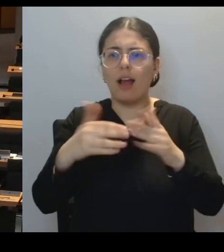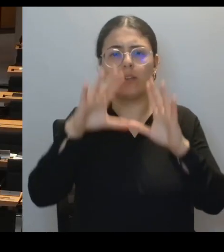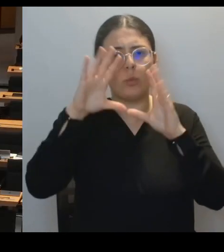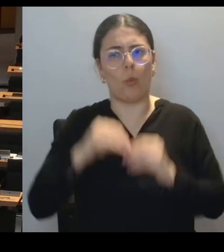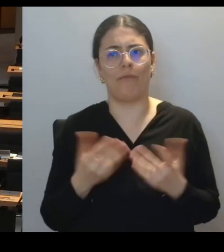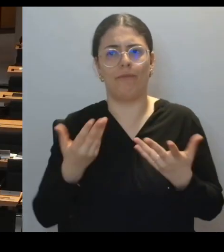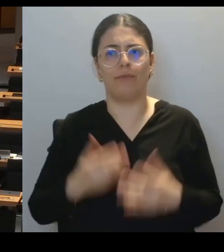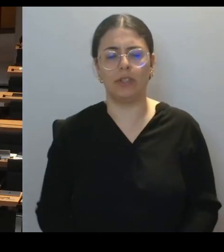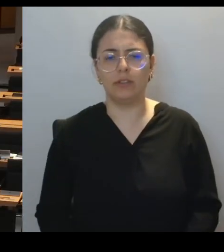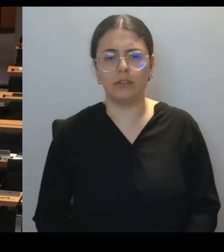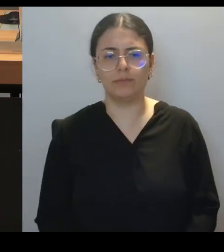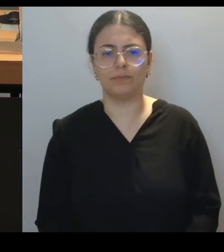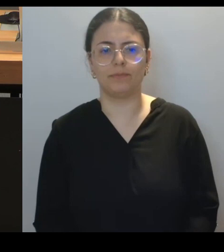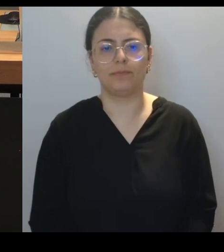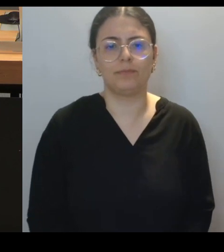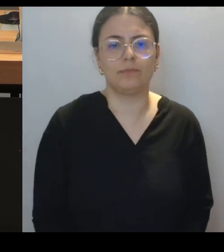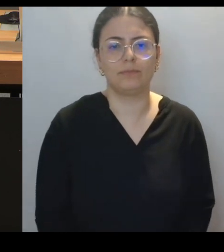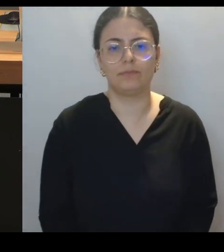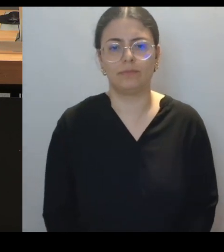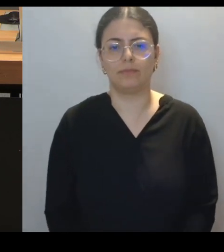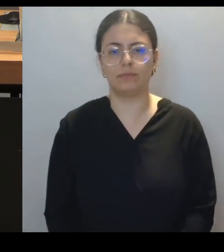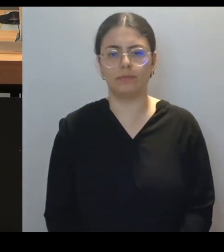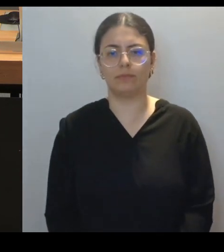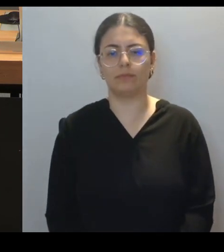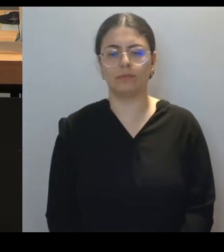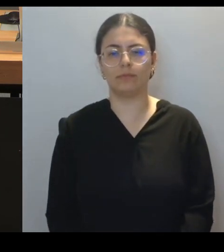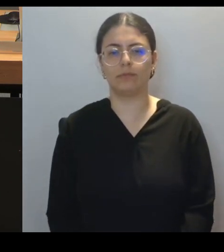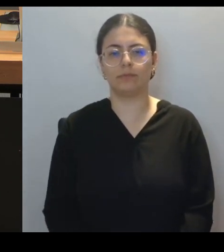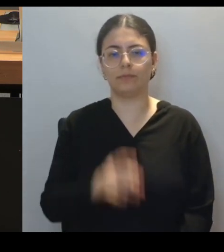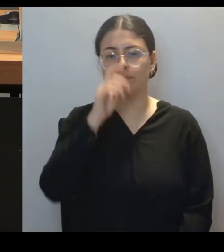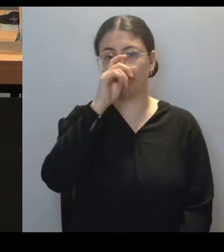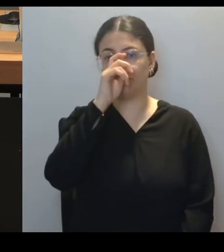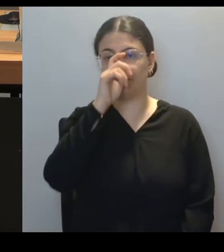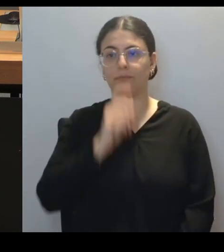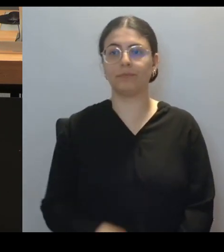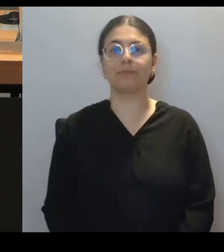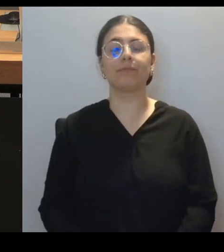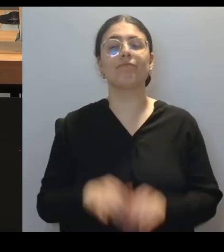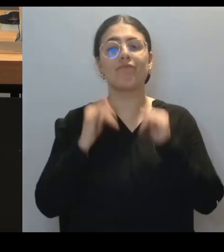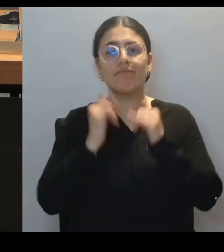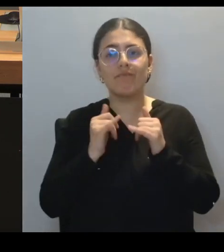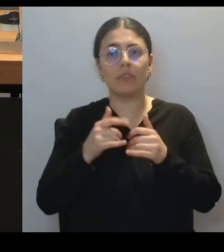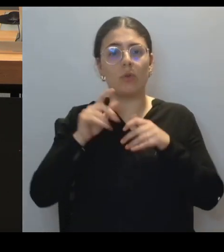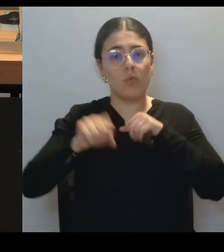Und es geht ja nicht nur um RadwegeProjekte, den Sie an den Kragen wollen, sondern sie blockieren auch Verkehrsberuhigung oder mehr